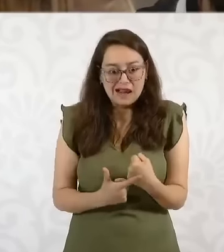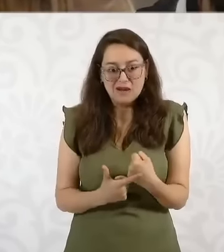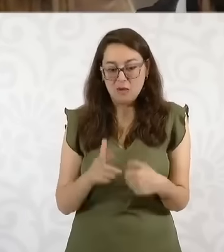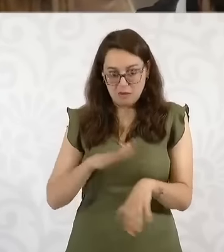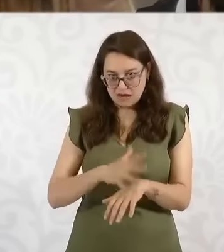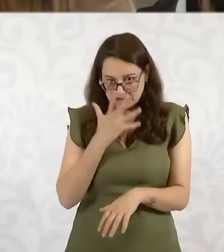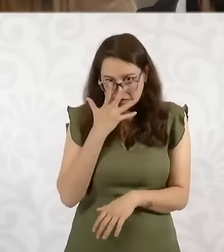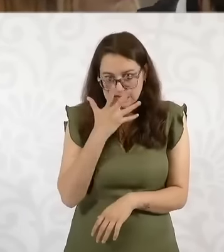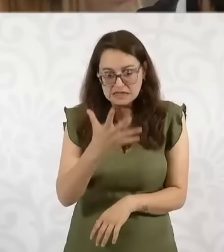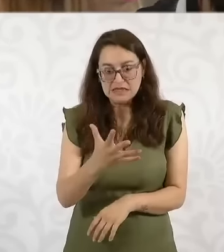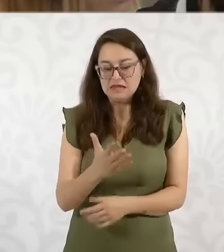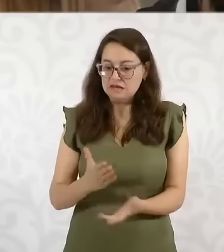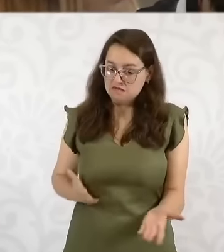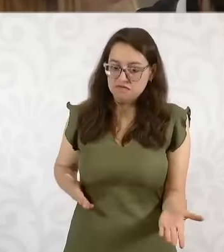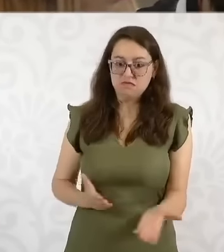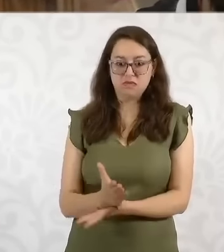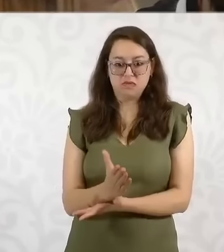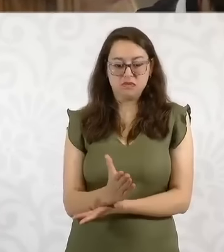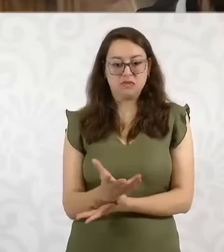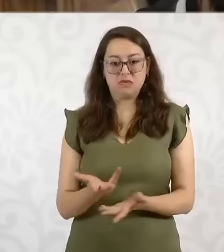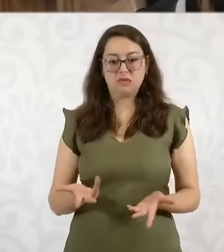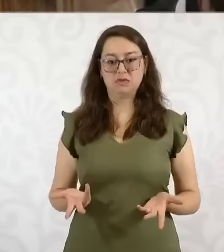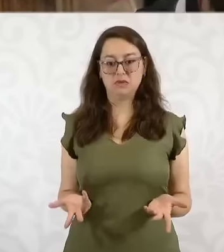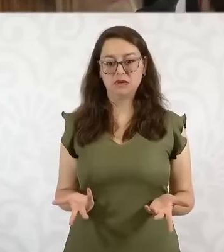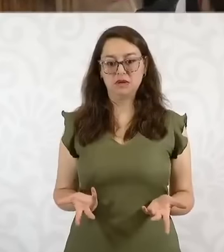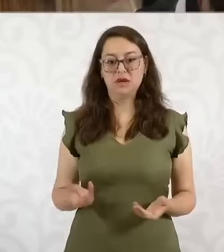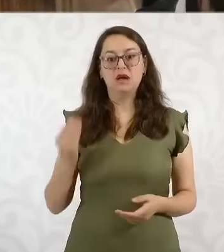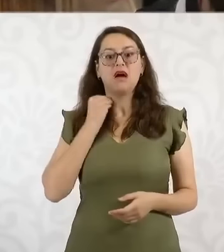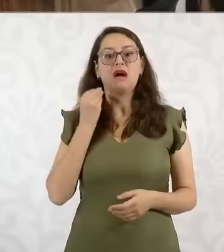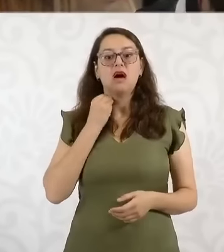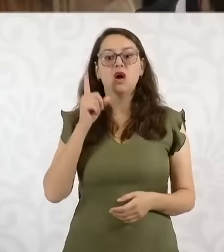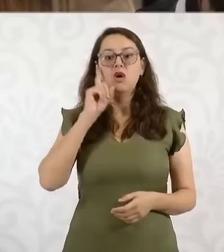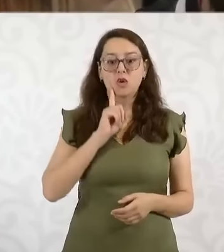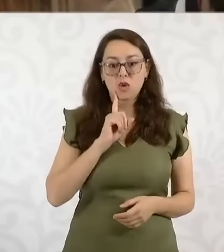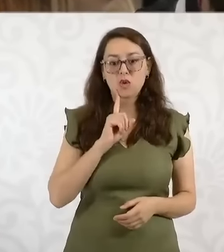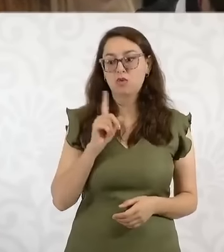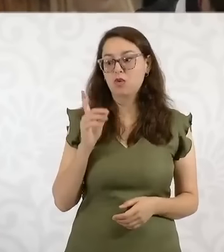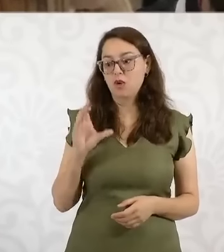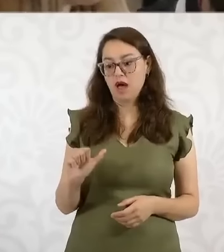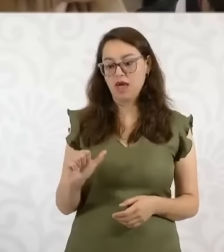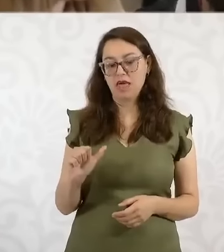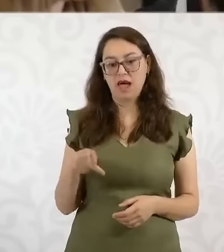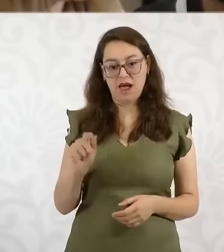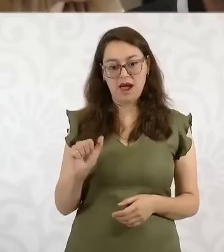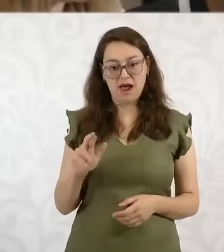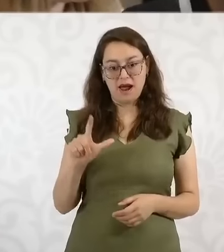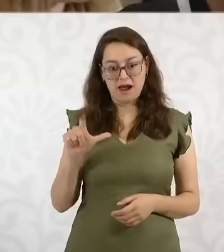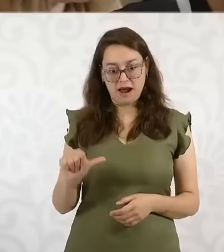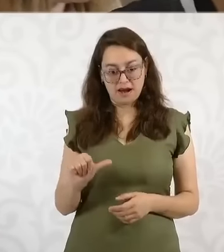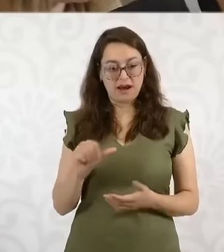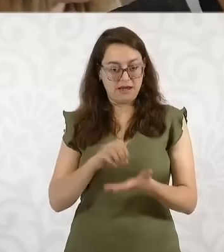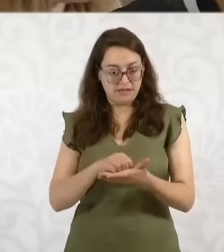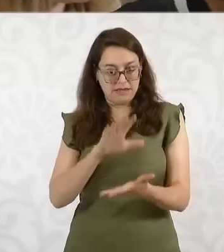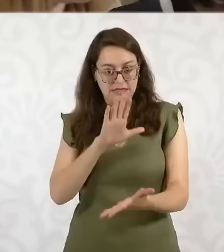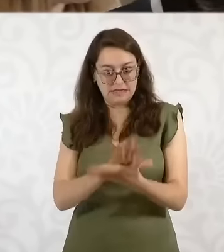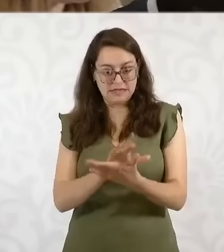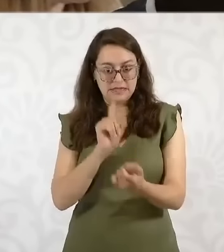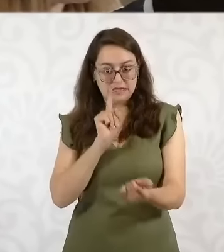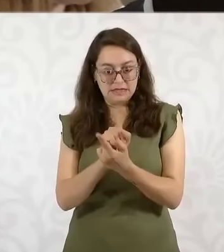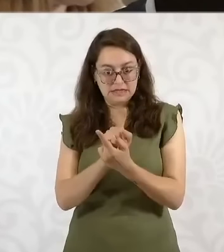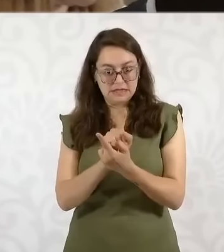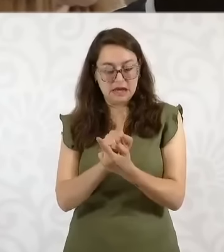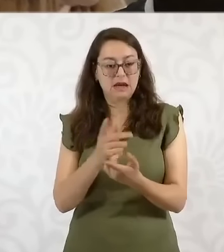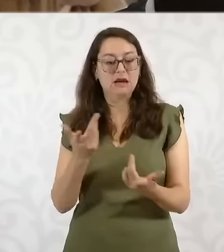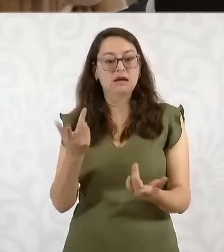categórica que pudiera la abogada Carla Michel Salas tener también un encuentro con la fiscal